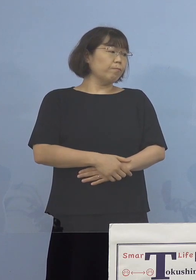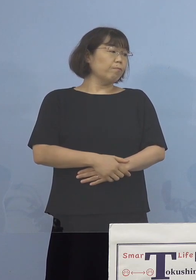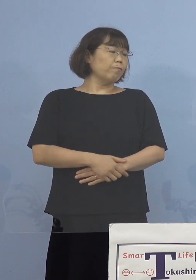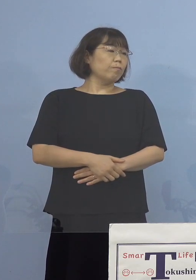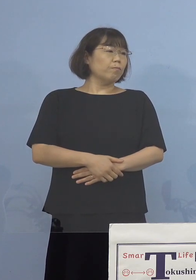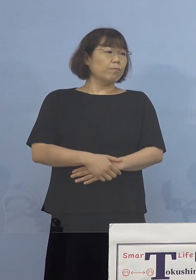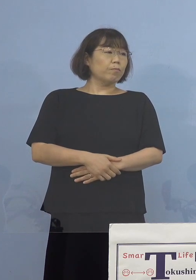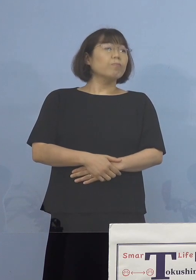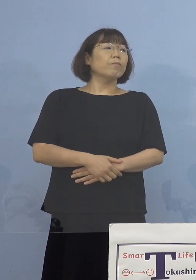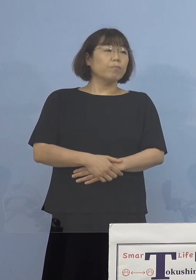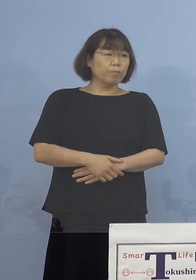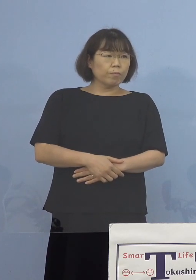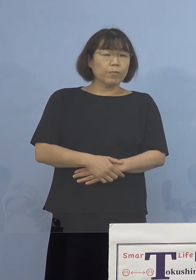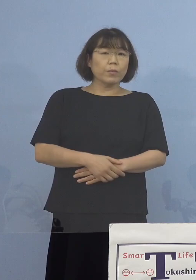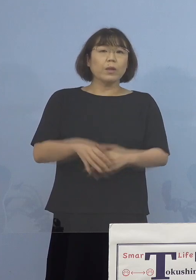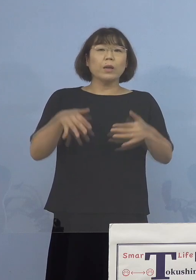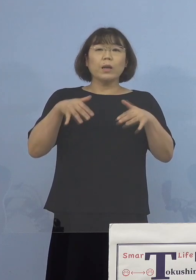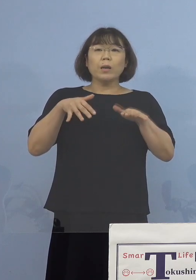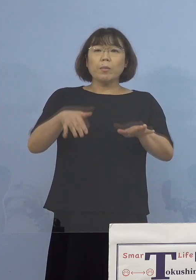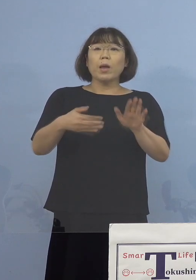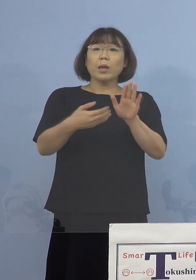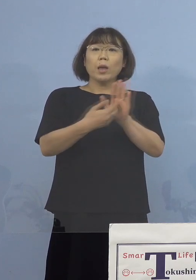（危機事象統括監） はい、「まん延防止等重点措置」については